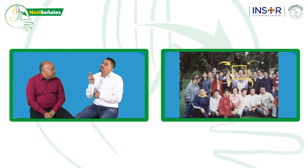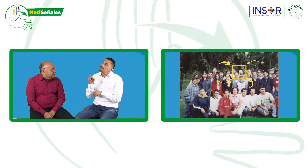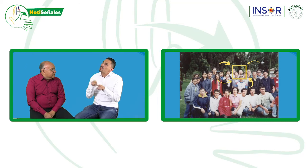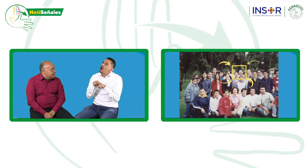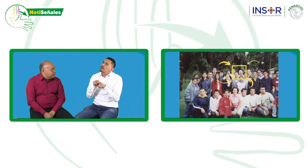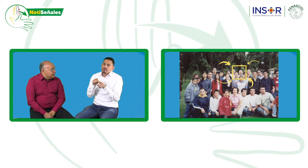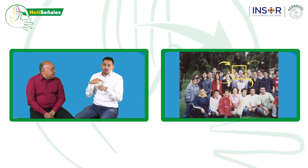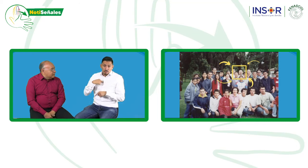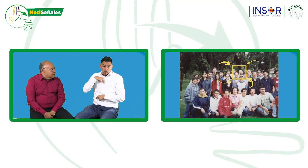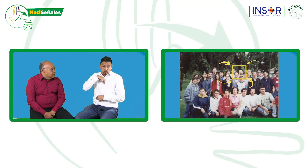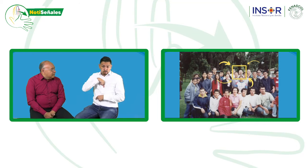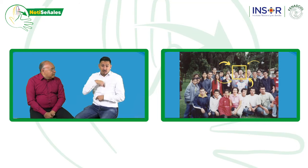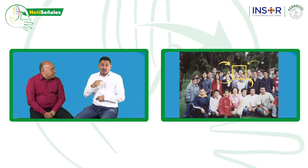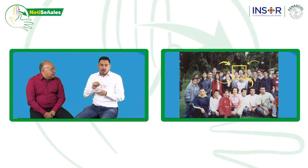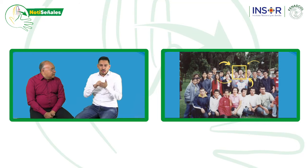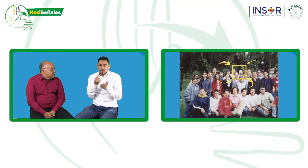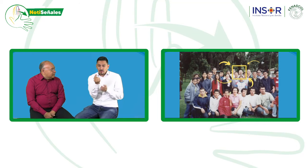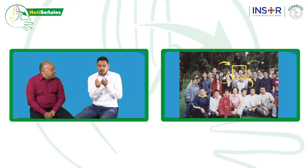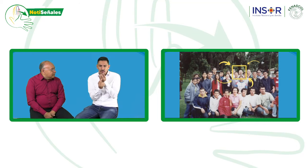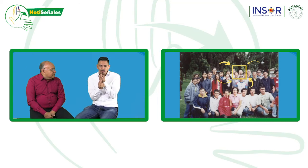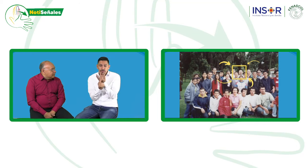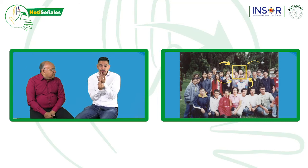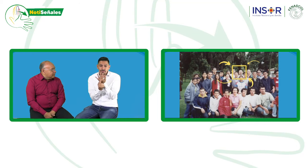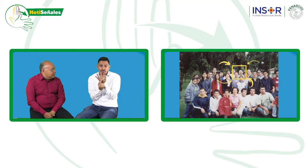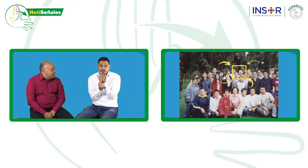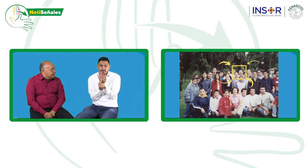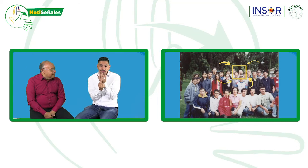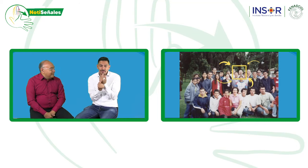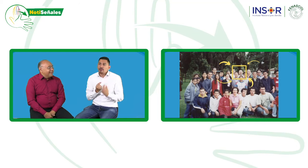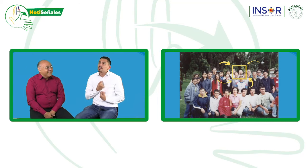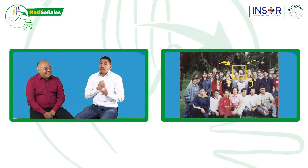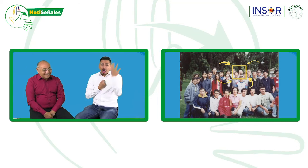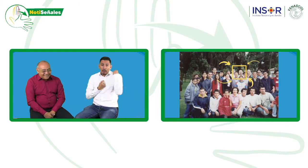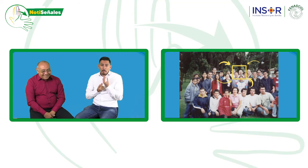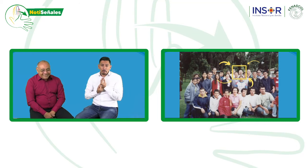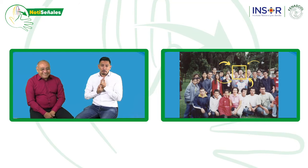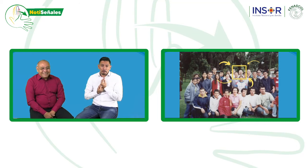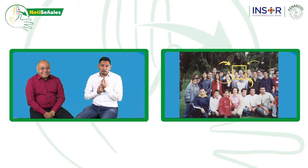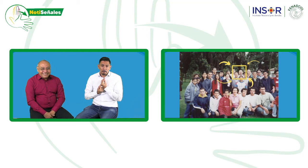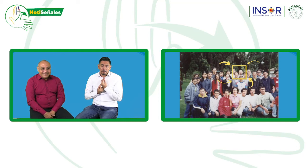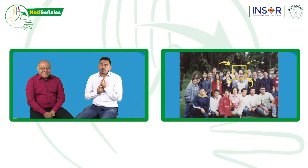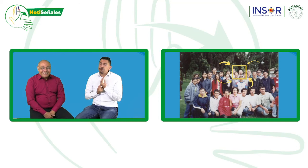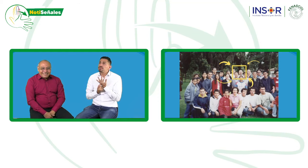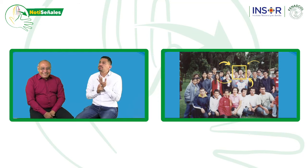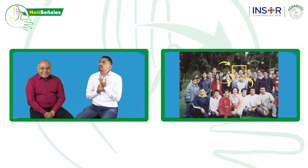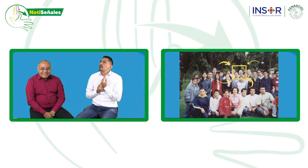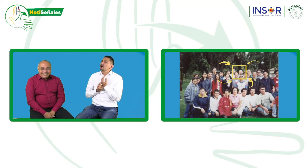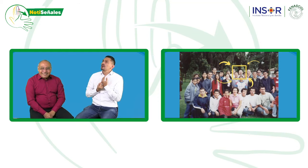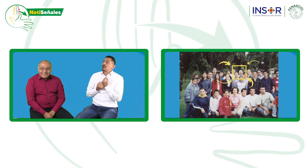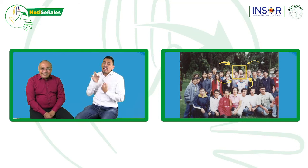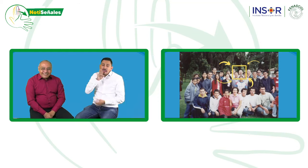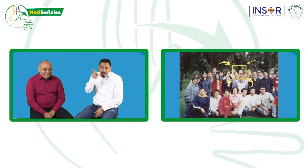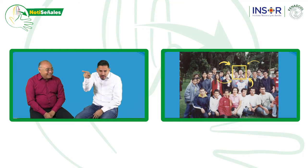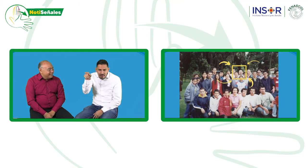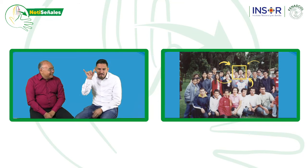que Joseph nos decía que es muy importante que tuviésemos ese enfoque de líderes. Y eso fue